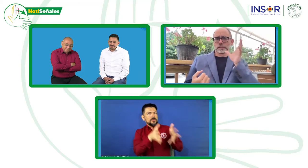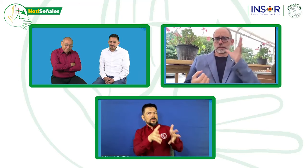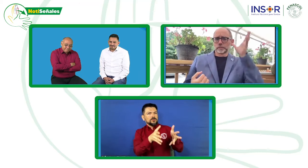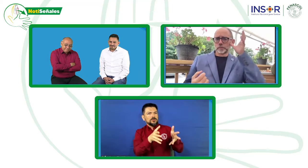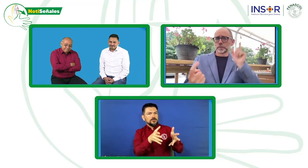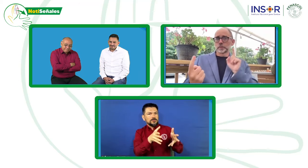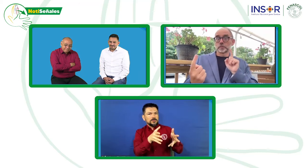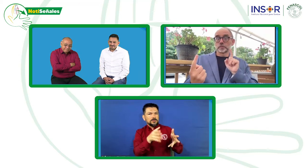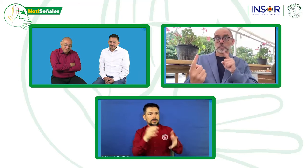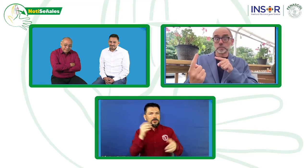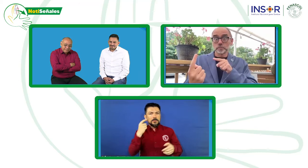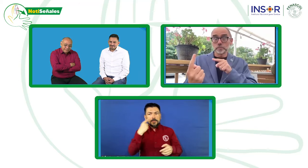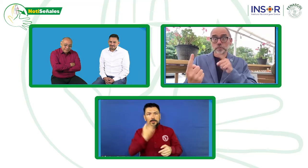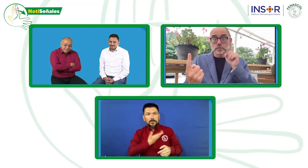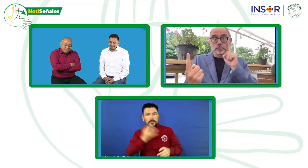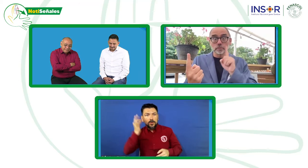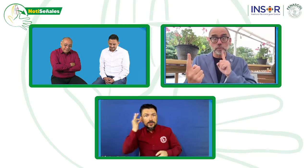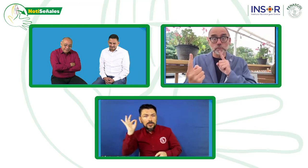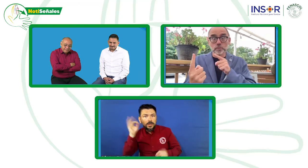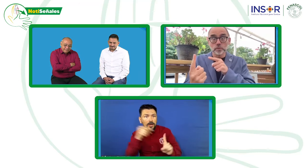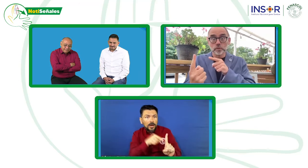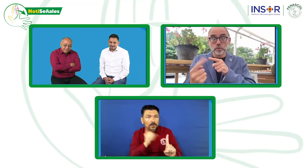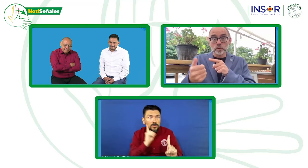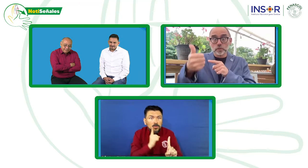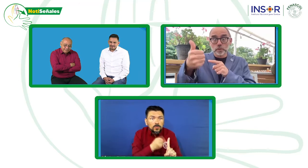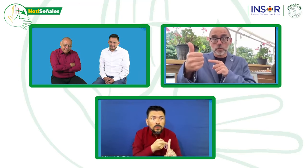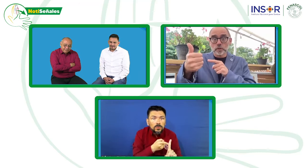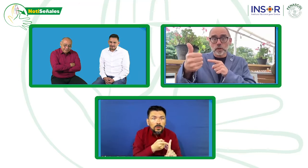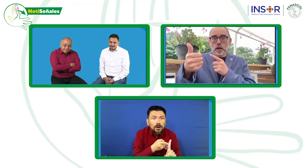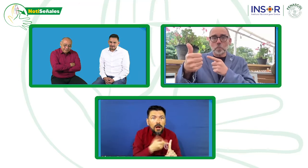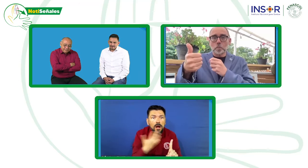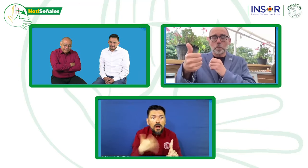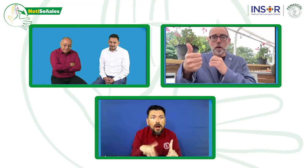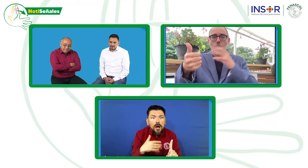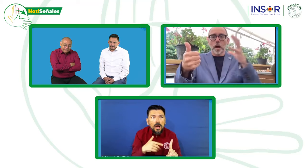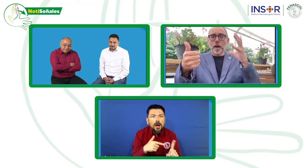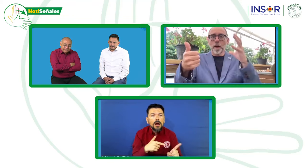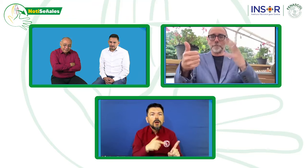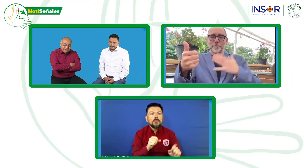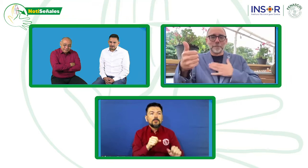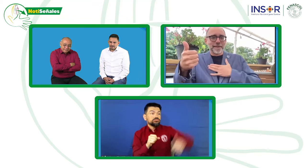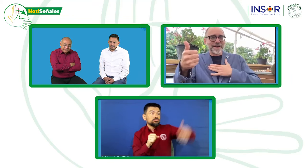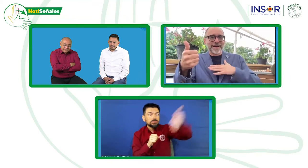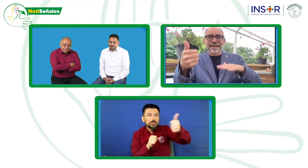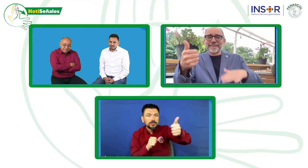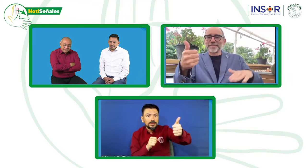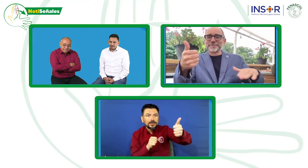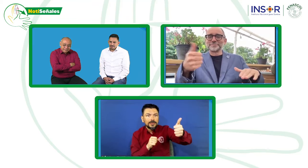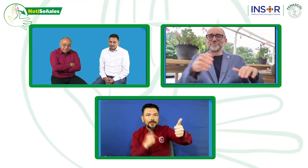niñas sordas. Es muy importante hacer este tipo de incidencia